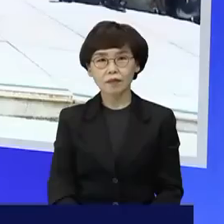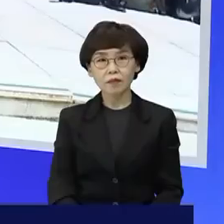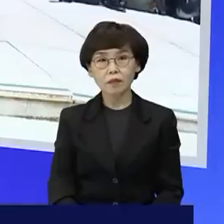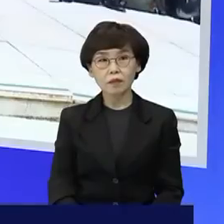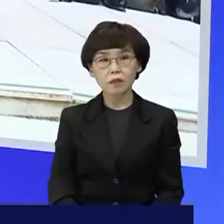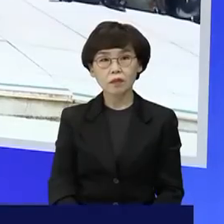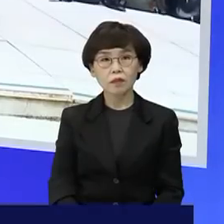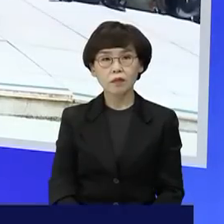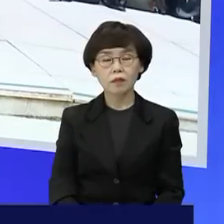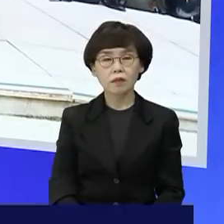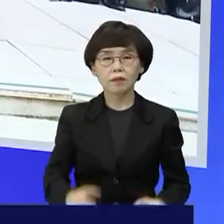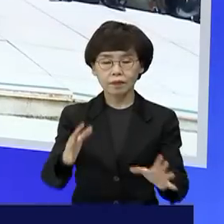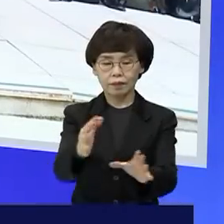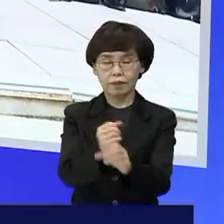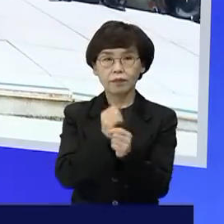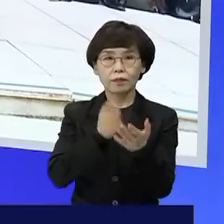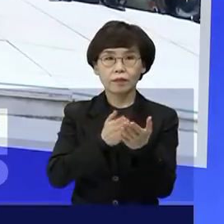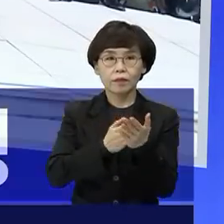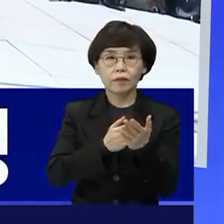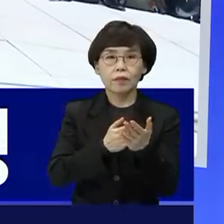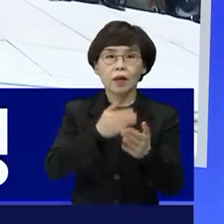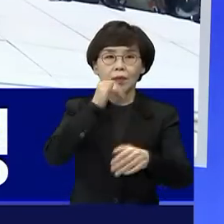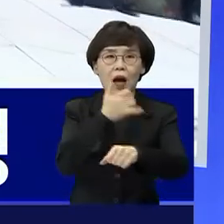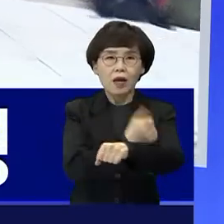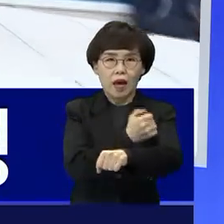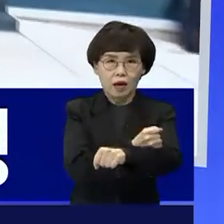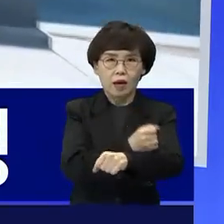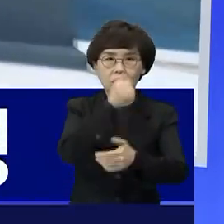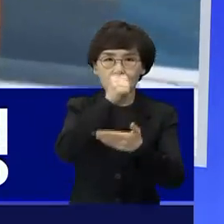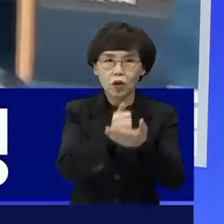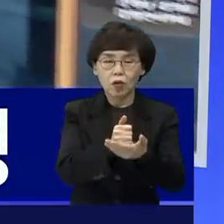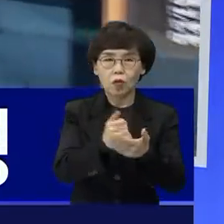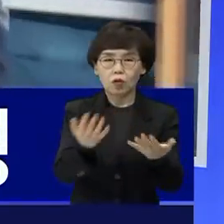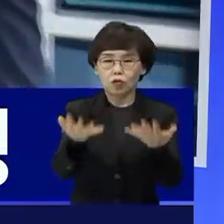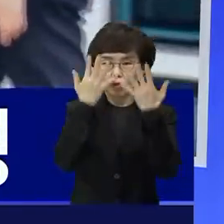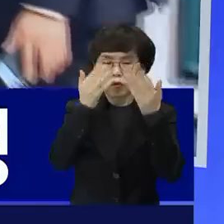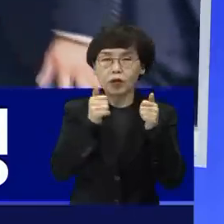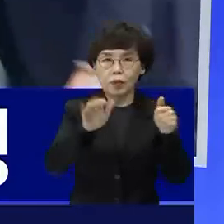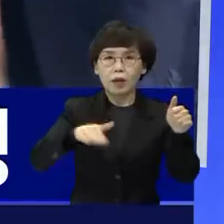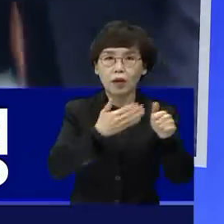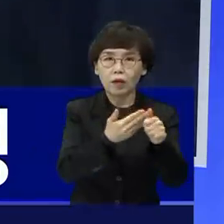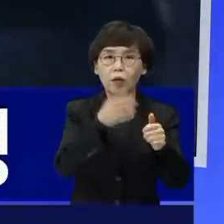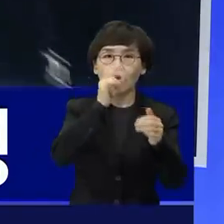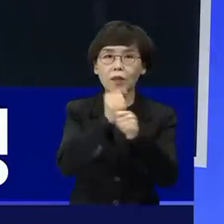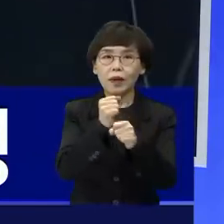(캐스터) 간추린 소식입니다. 마약을 투약한 혐의로 구속기소된 작곡가